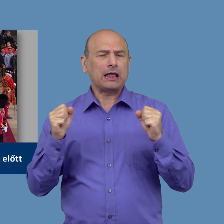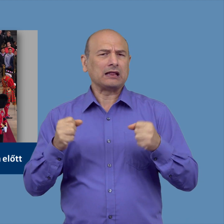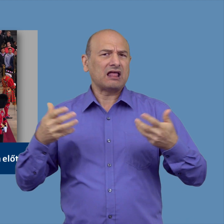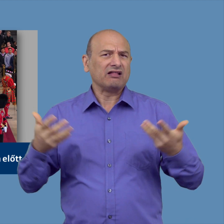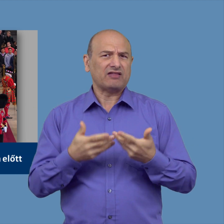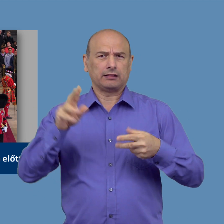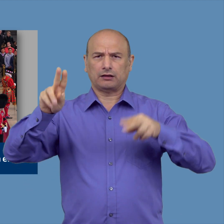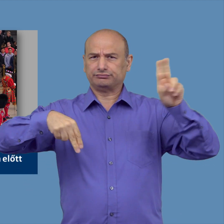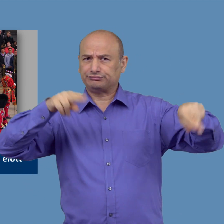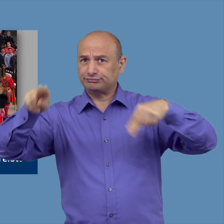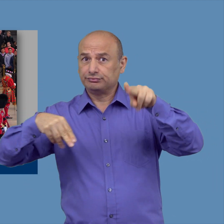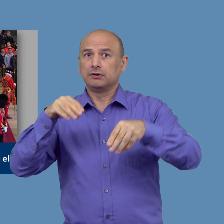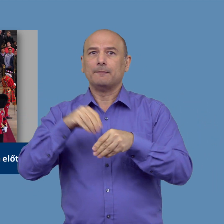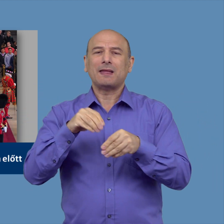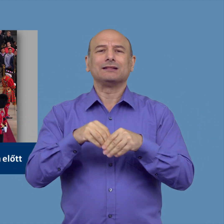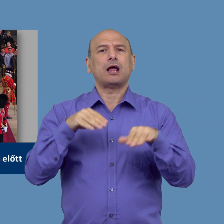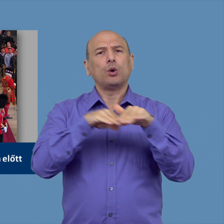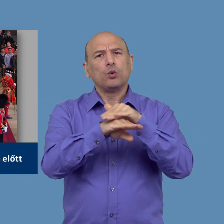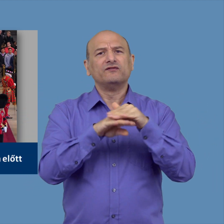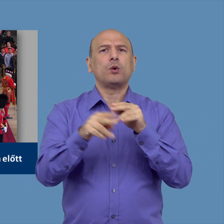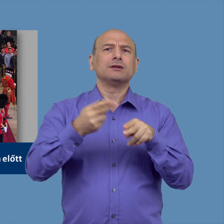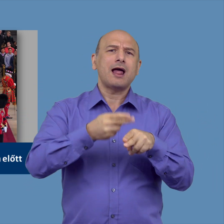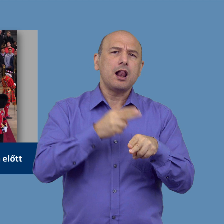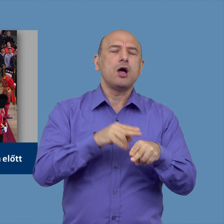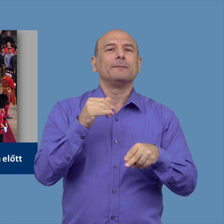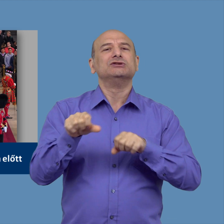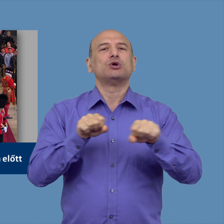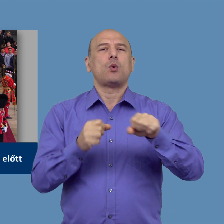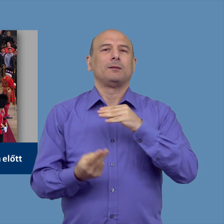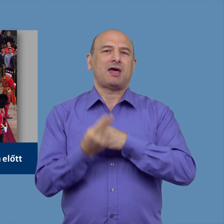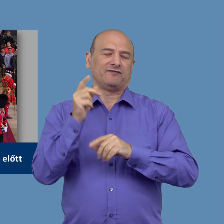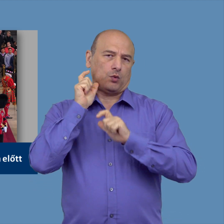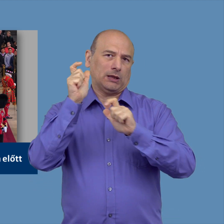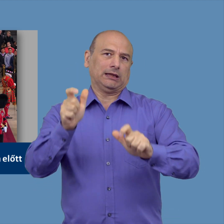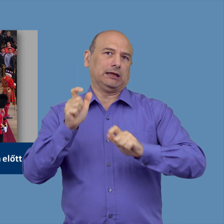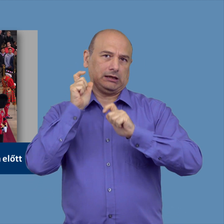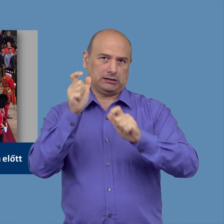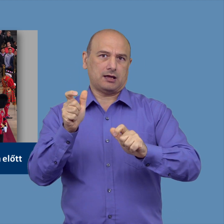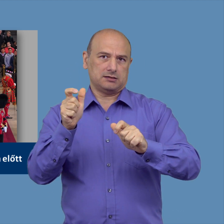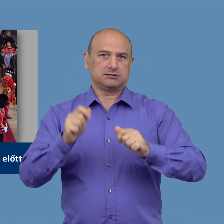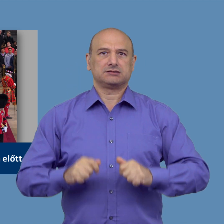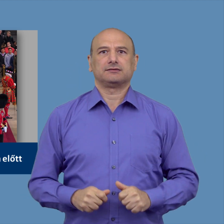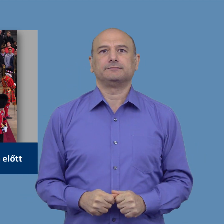és folyamatosan érkeztek a szertartásra meghívott külföldi állam- és kormányfők.